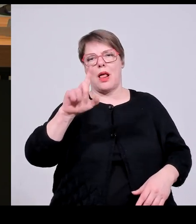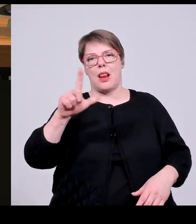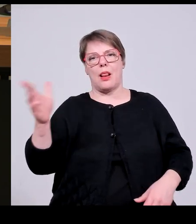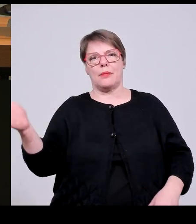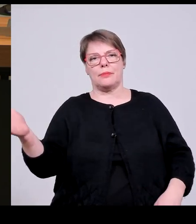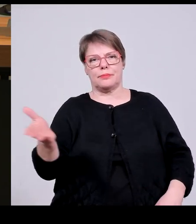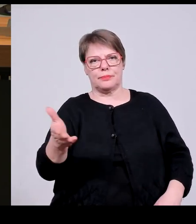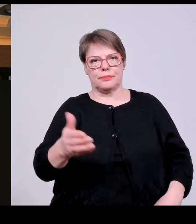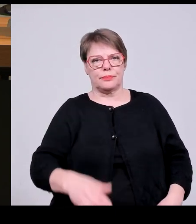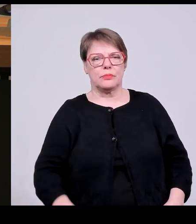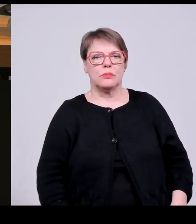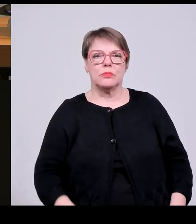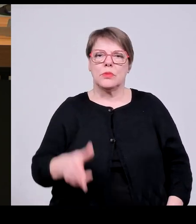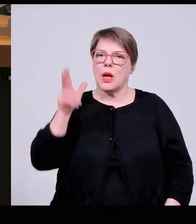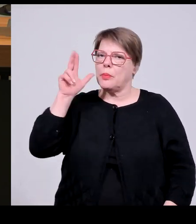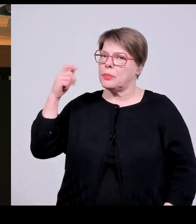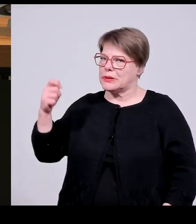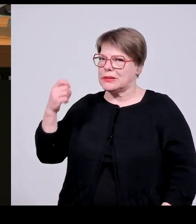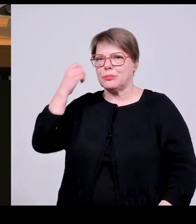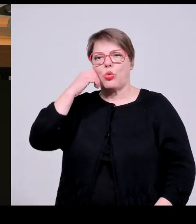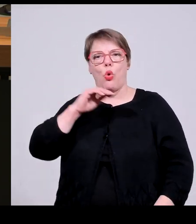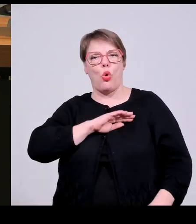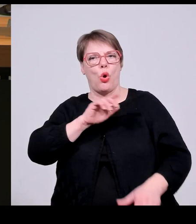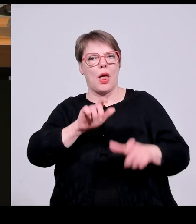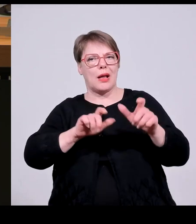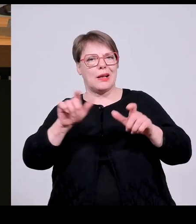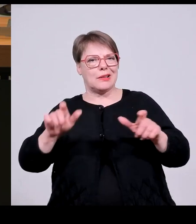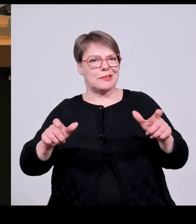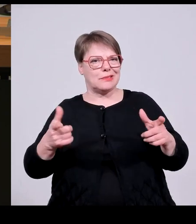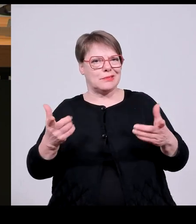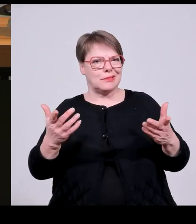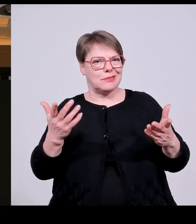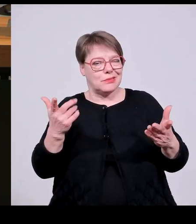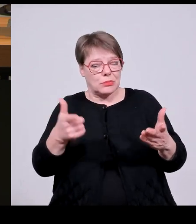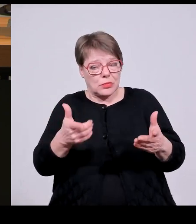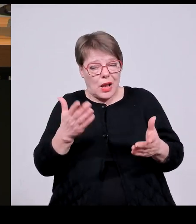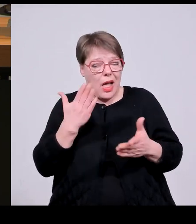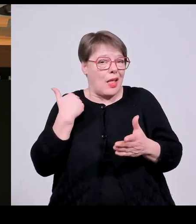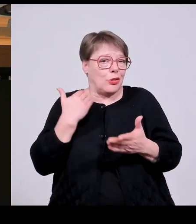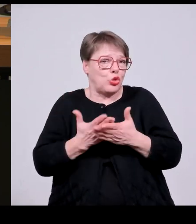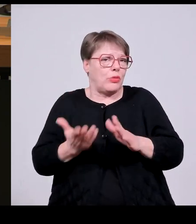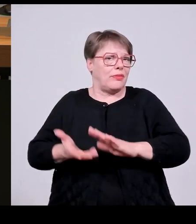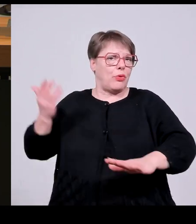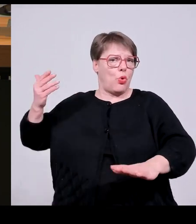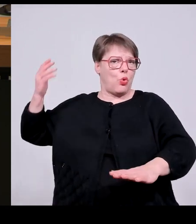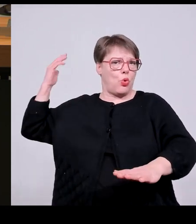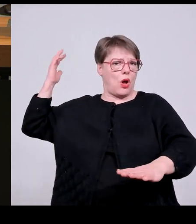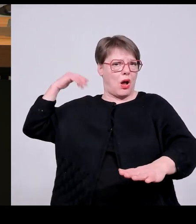Und ich hoffe, kommt keiner auf die dumme Idee, dass jetzt Gesetzentwurf zurückzunehmen, weil wir auf die zugestimmt hat.